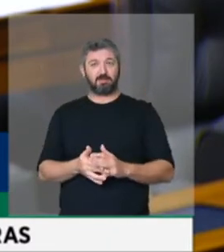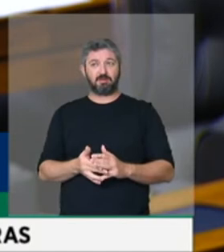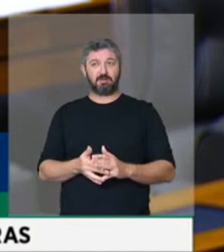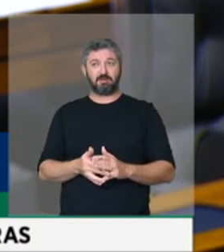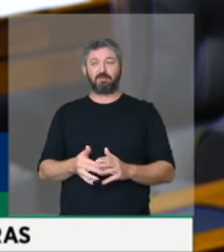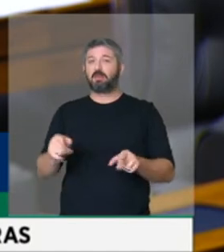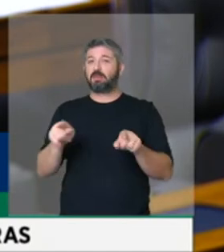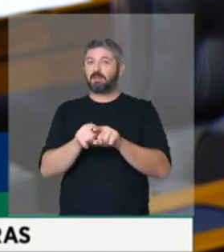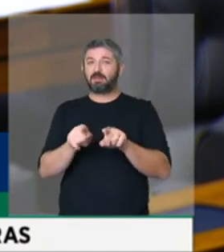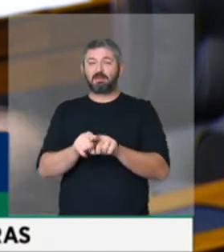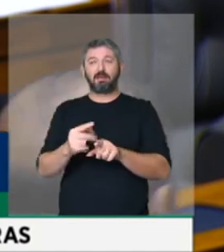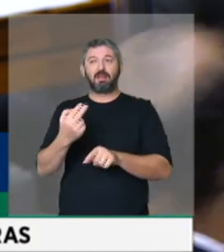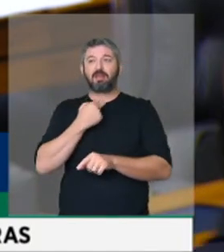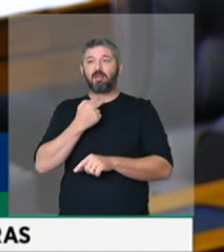PARA TERMOS CADA VEZ MAIS